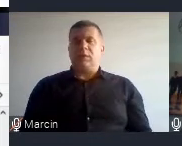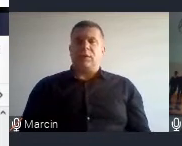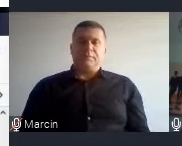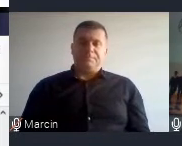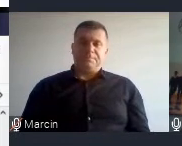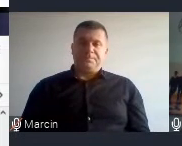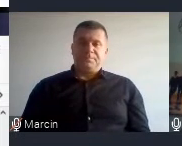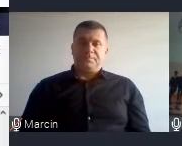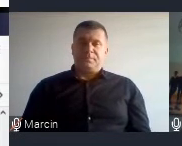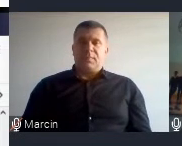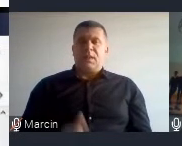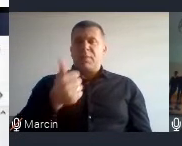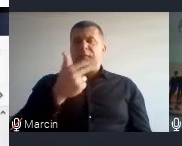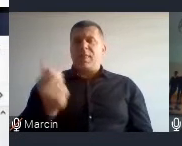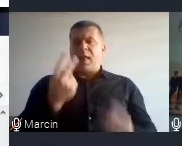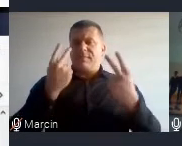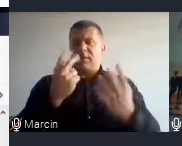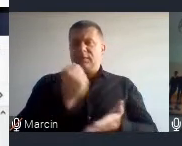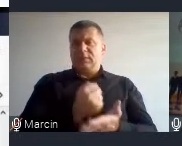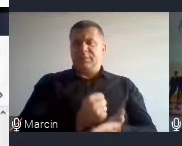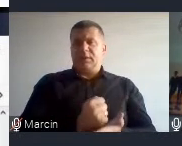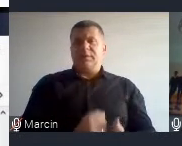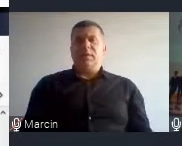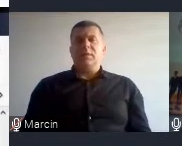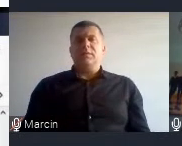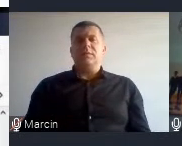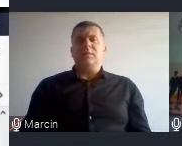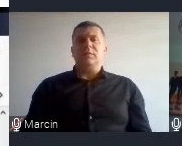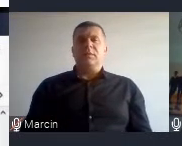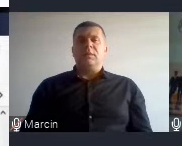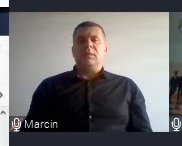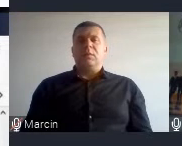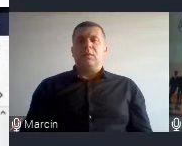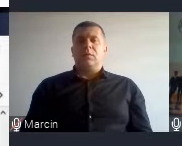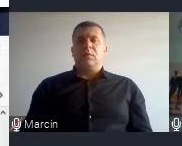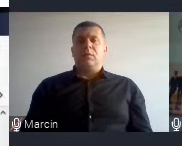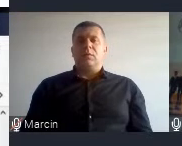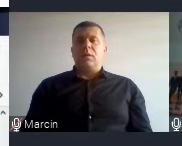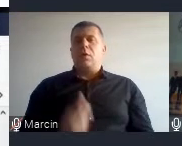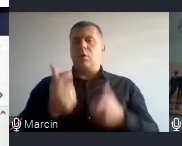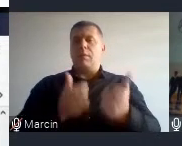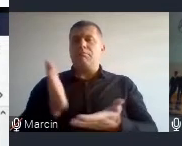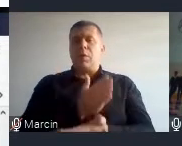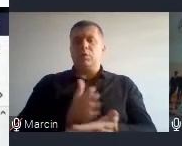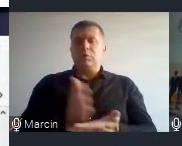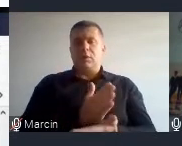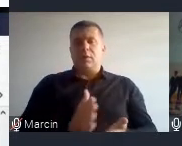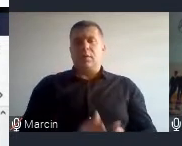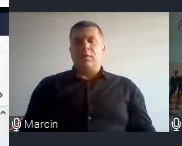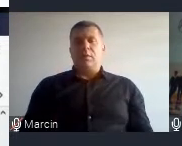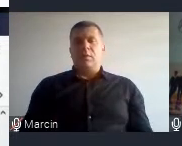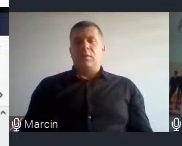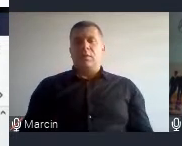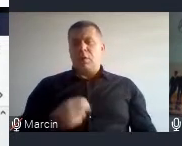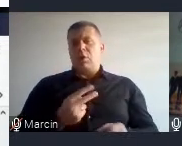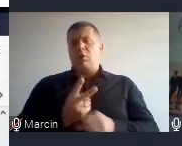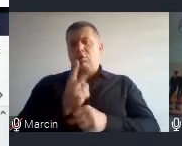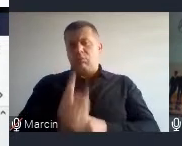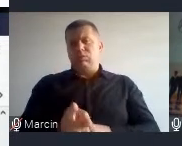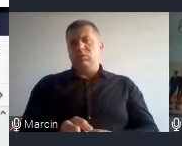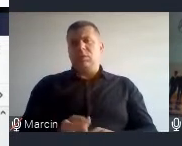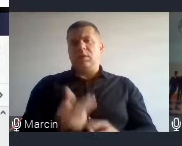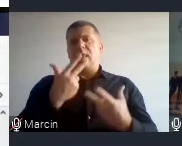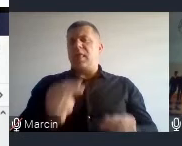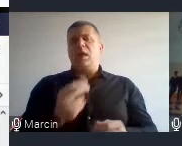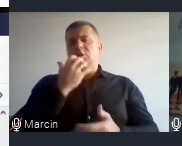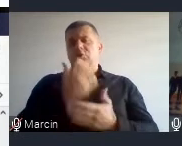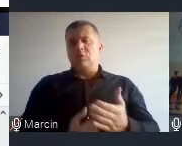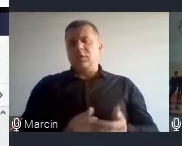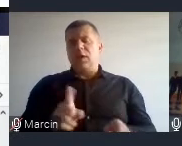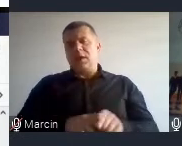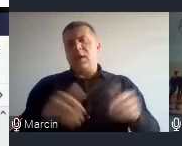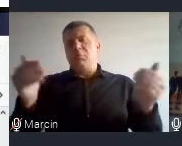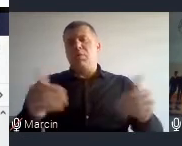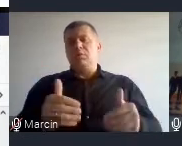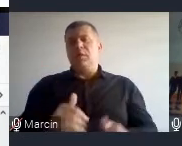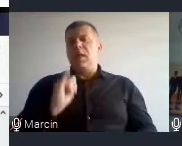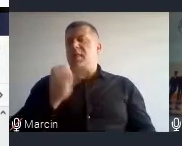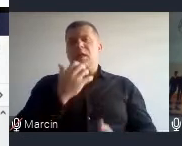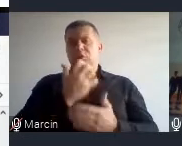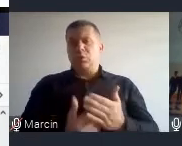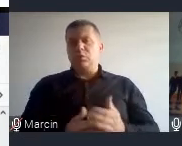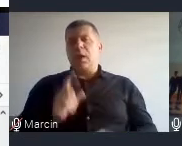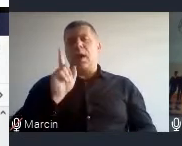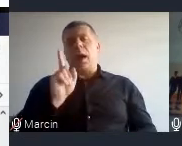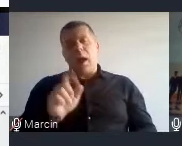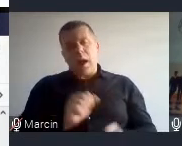I pierwsza, najważniejsza kwestia, to podzielenie dopuszczenia nie stosowania i możliwości, czyli nie stosuje się a można nie stosować.